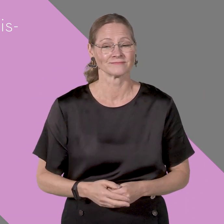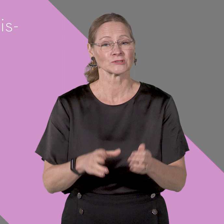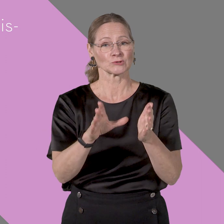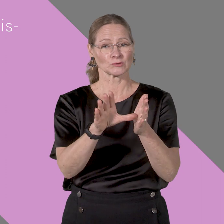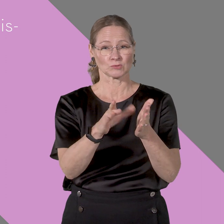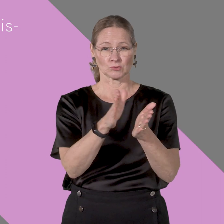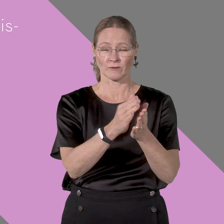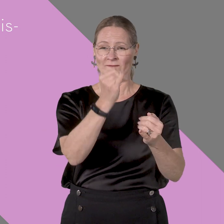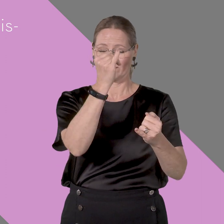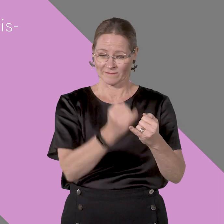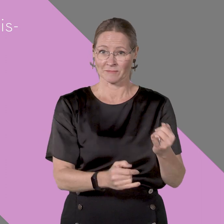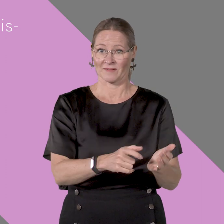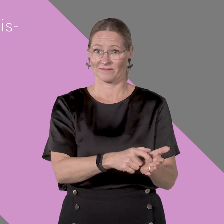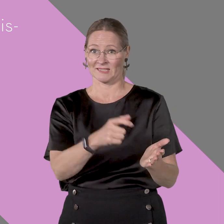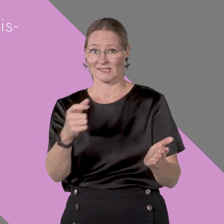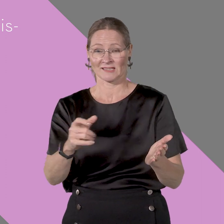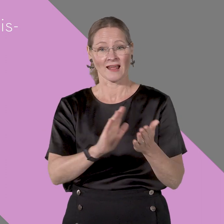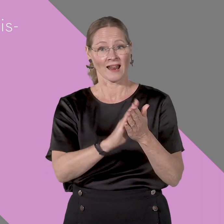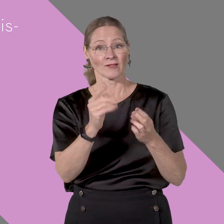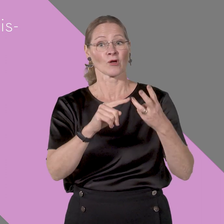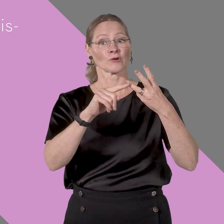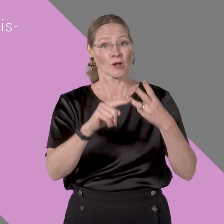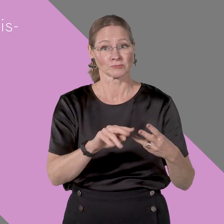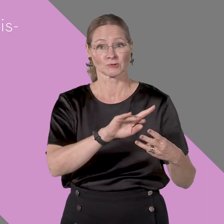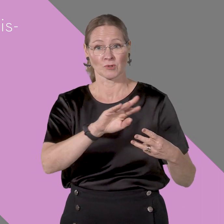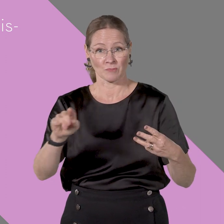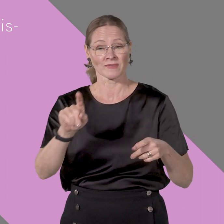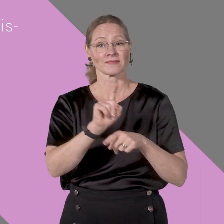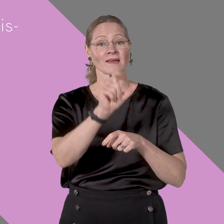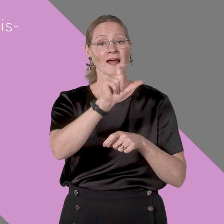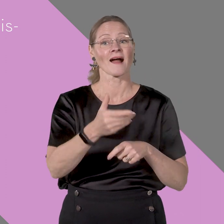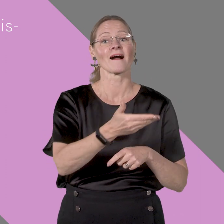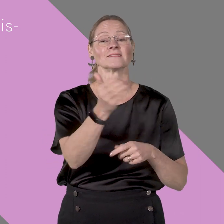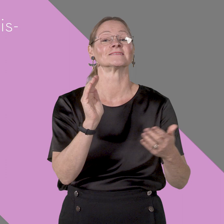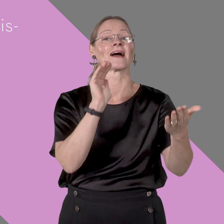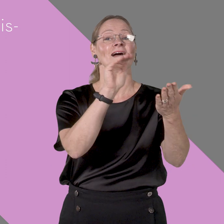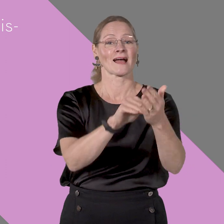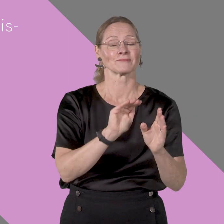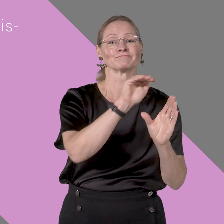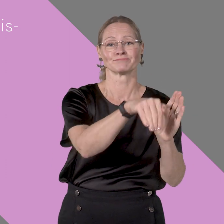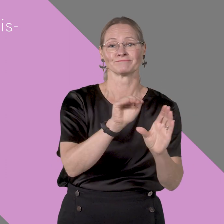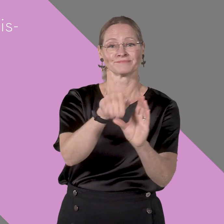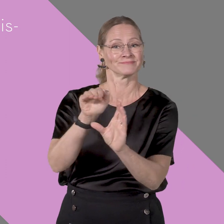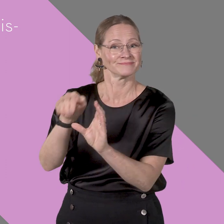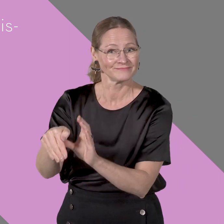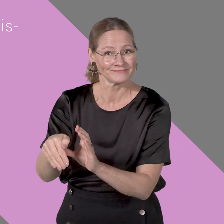Lehden kolmas numero saapuu tilaajille syyskuun viimeisellä viikolla.